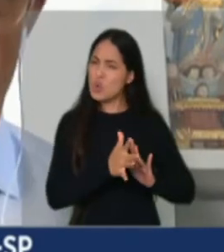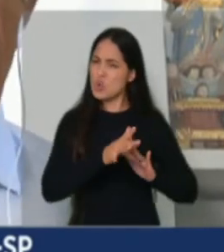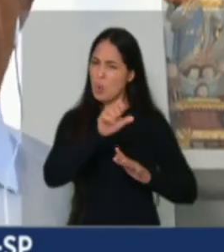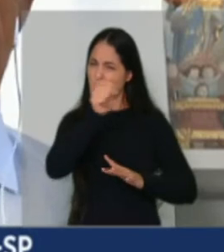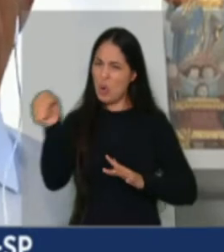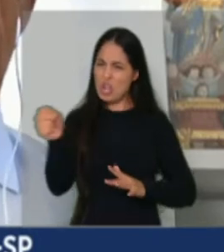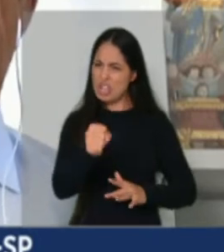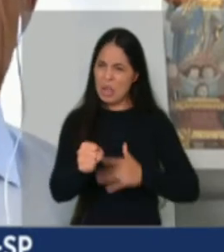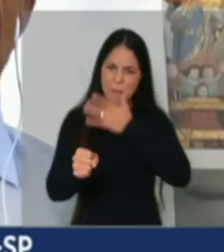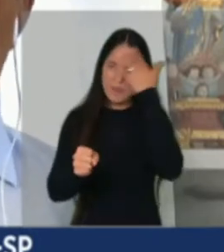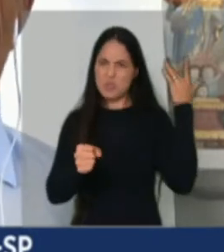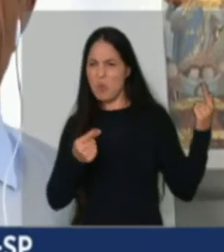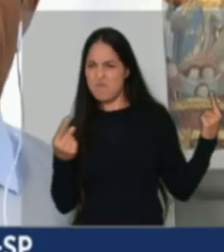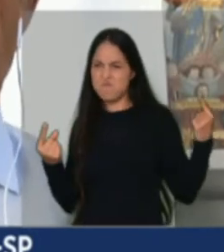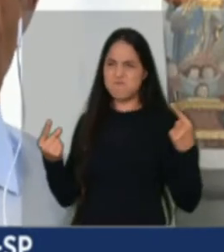PODEROSOS. R E MINHA SAUDAÇÃ